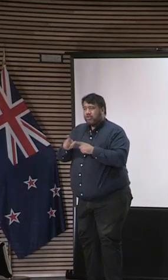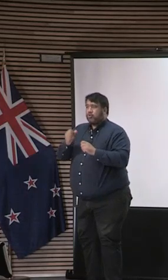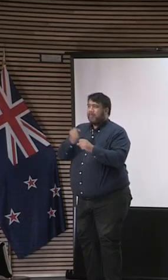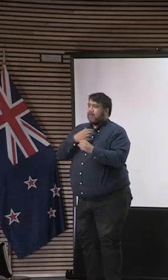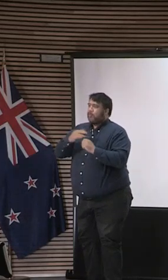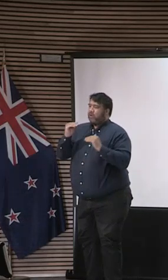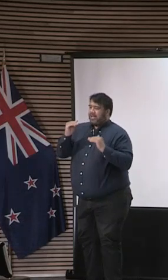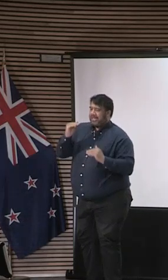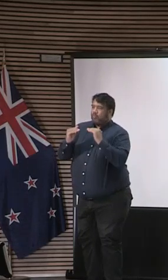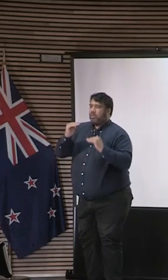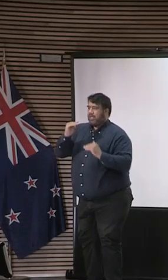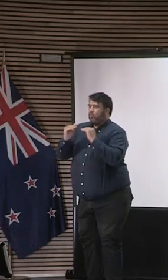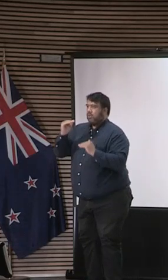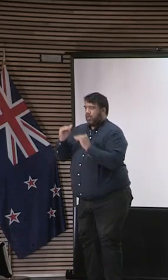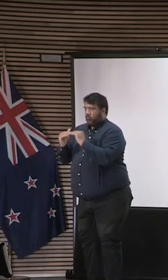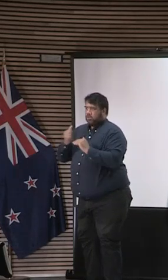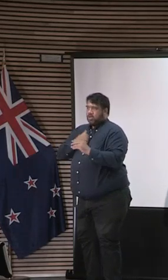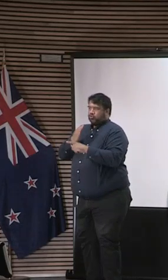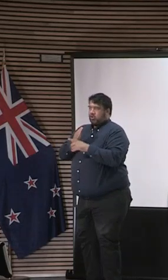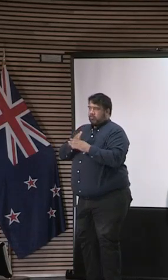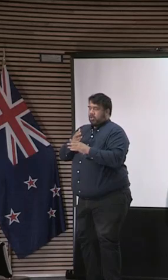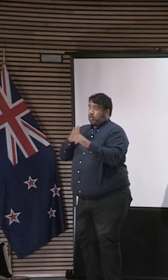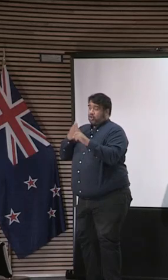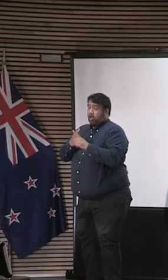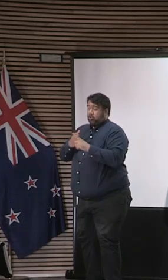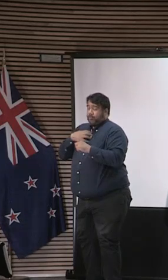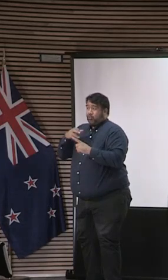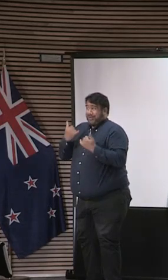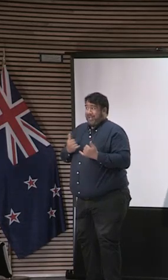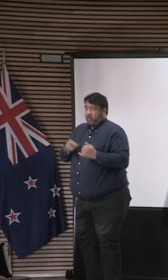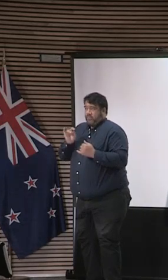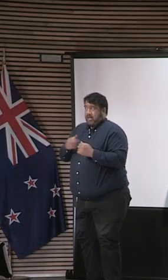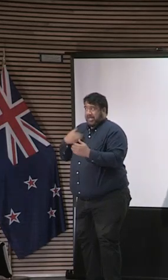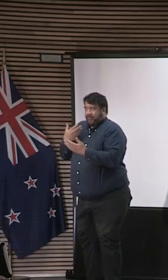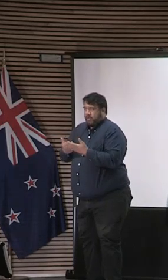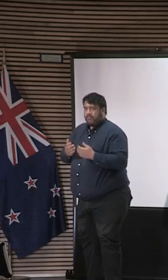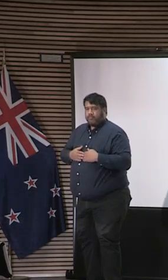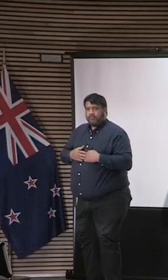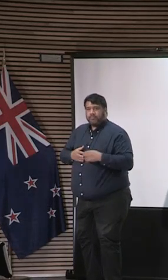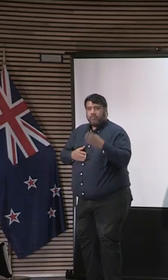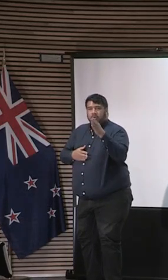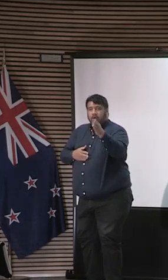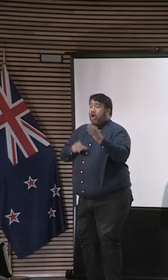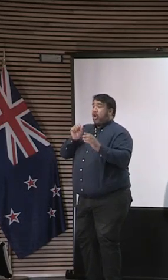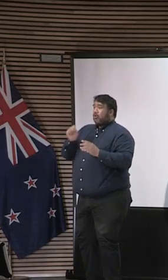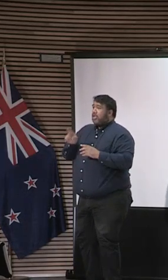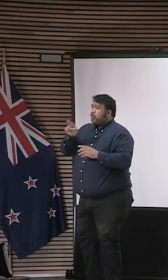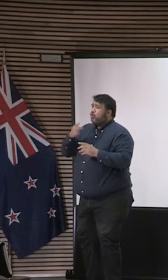Na, ko to tumanako ko te Pirimia, e tatari ana matou mo nga marama e toru, kotahi tau, e rua tau, ka iti ake te waahi nei ki te rahi atu? Ko ta tatou whaainga, ma te Kawanatanga, ko